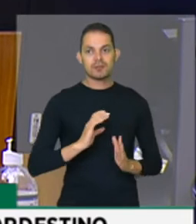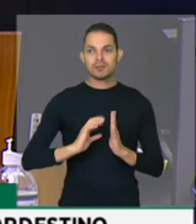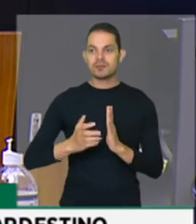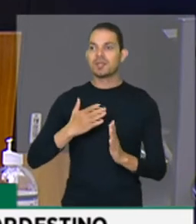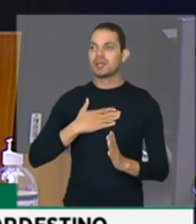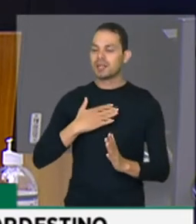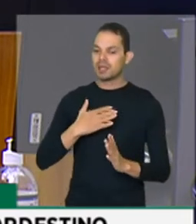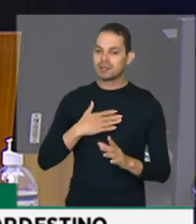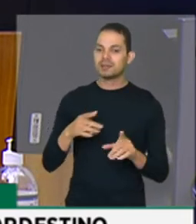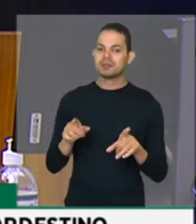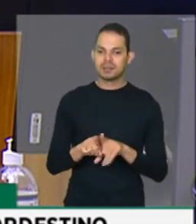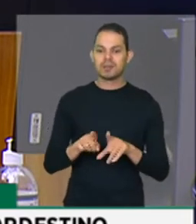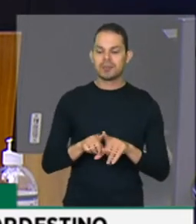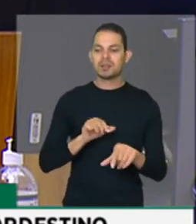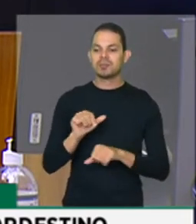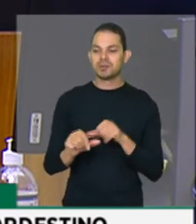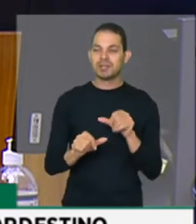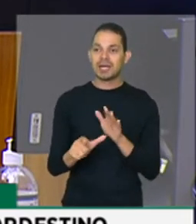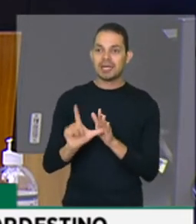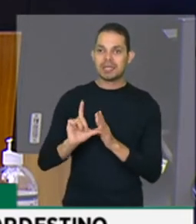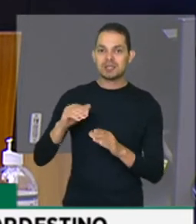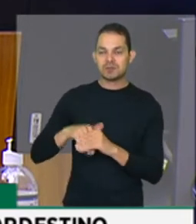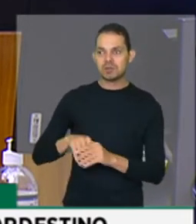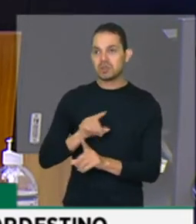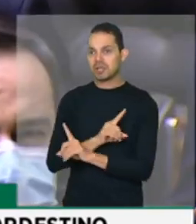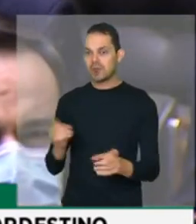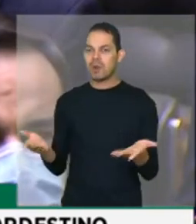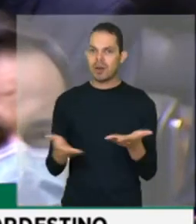[DEPUTADO]: O PTB VAI... TINHA ORIENTADO NÃO E AGORA É SIM: -- [PRESIDENTE]: PMDB